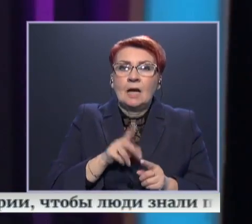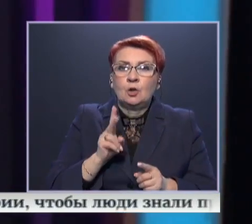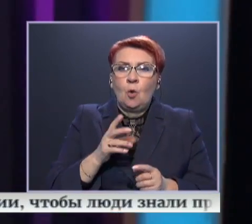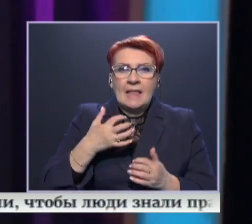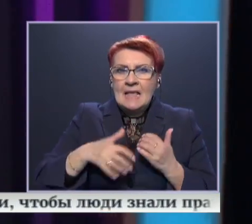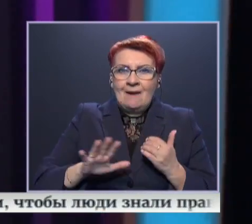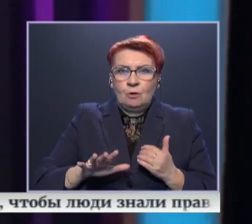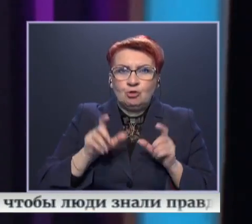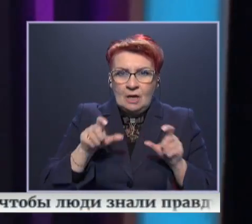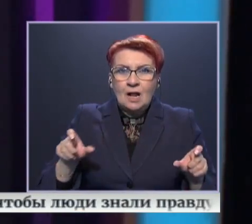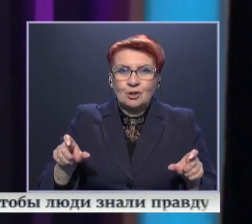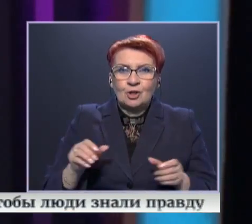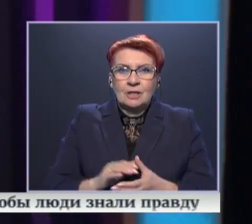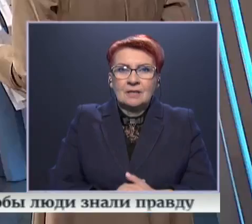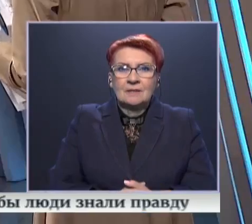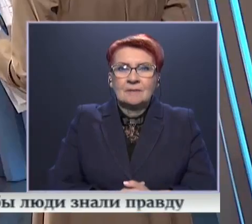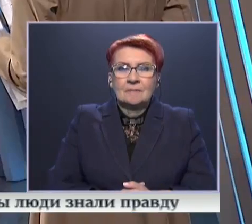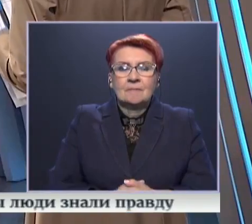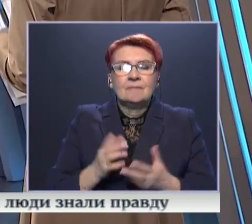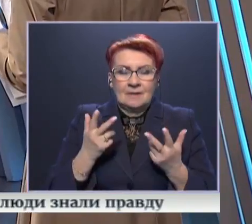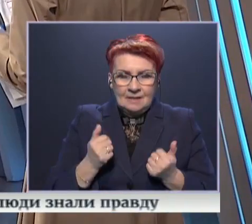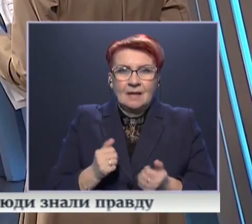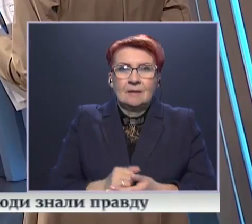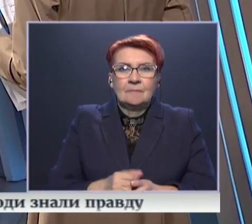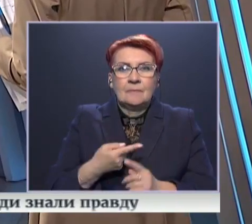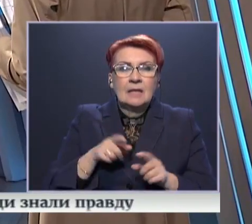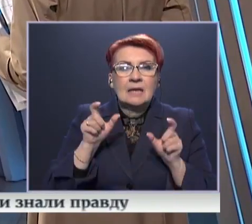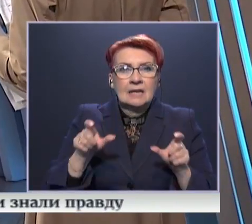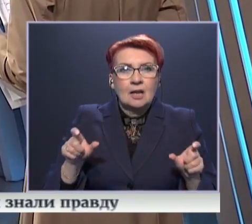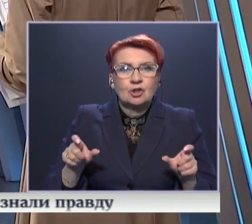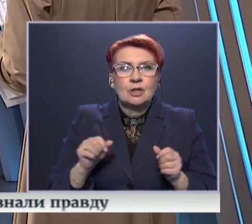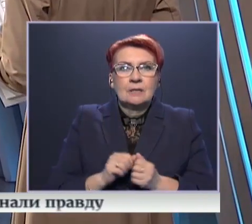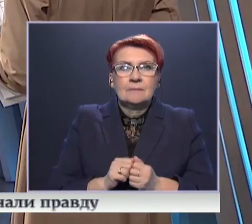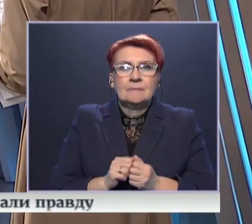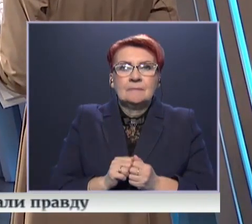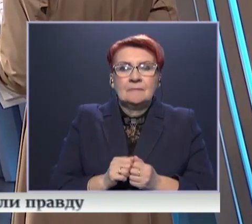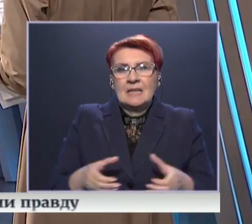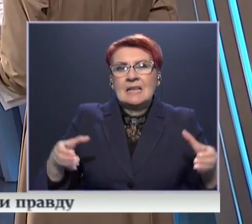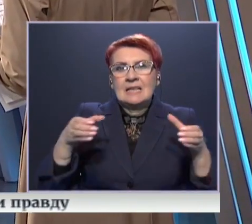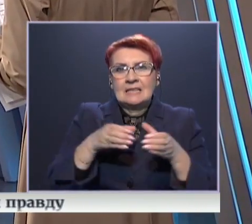граждане Да это граждане собрались в такую вот антинацистский